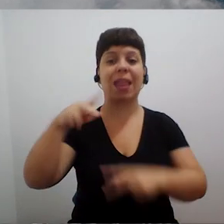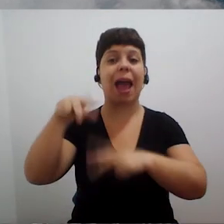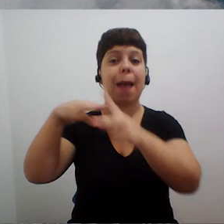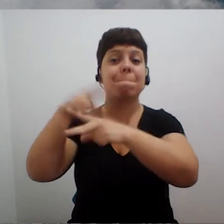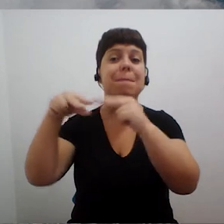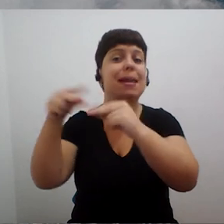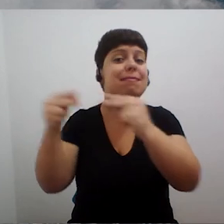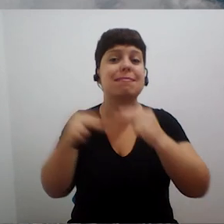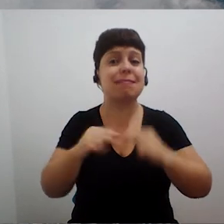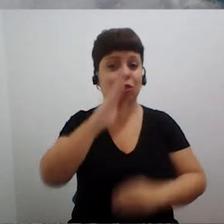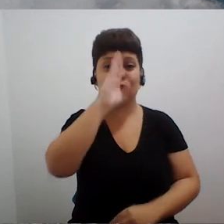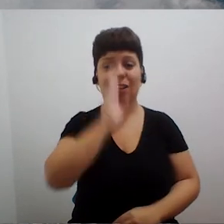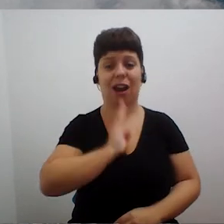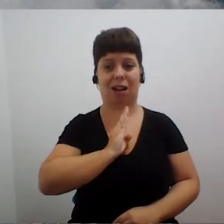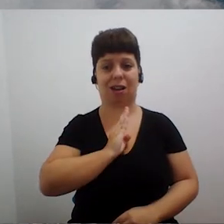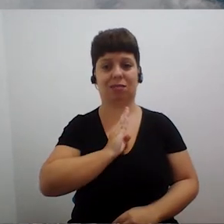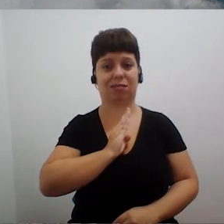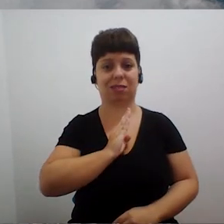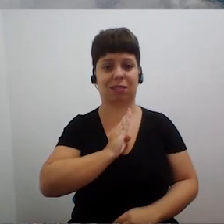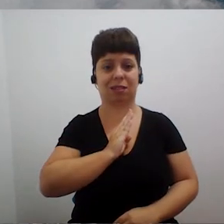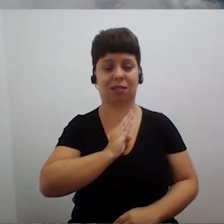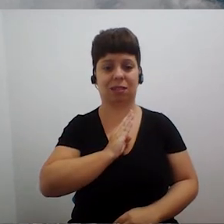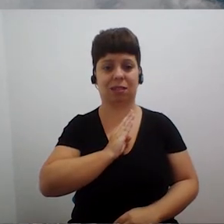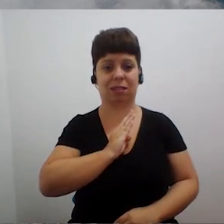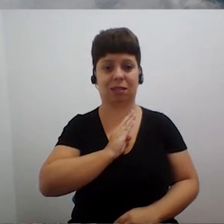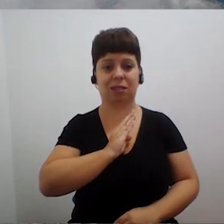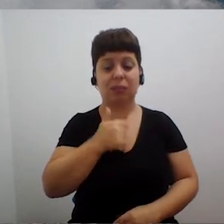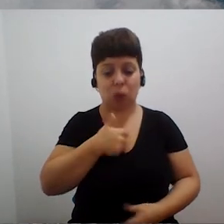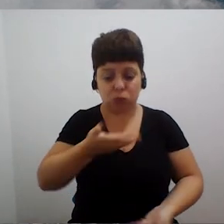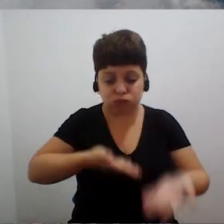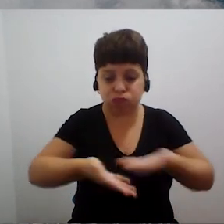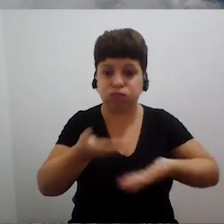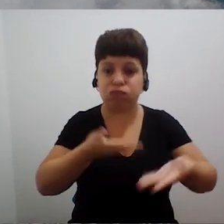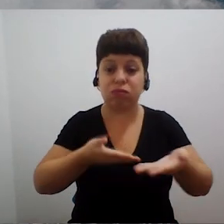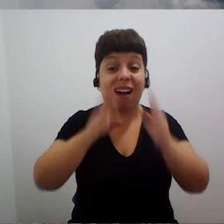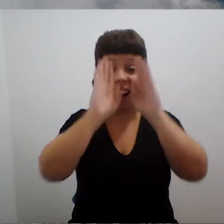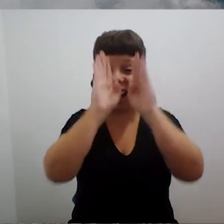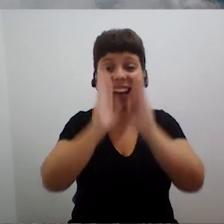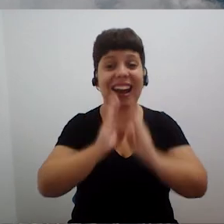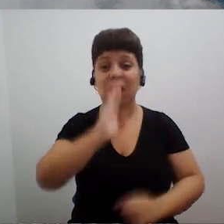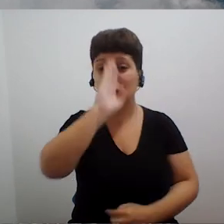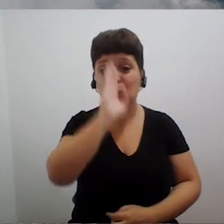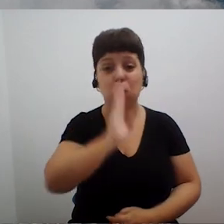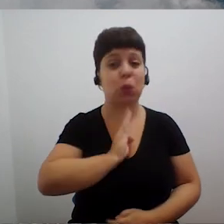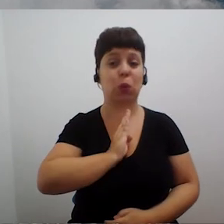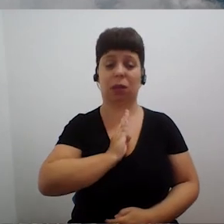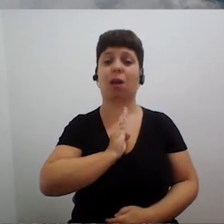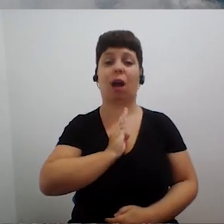e gratuitamente devemos ter uma relação também de gratuidade para com esse ser criado.